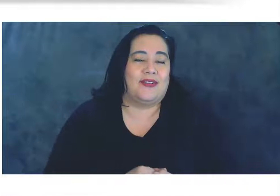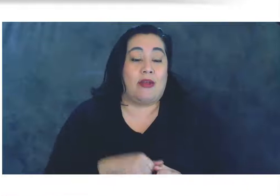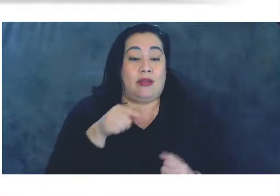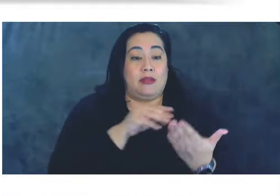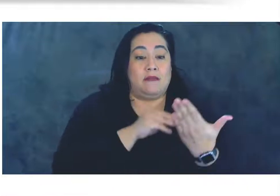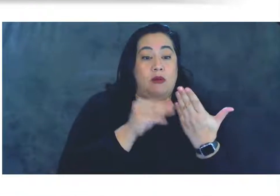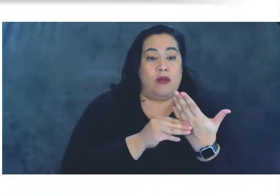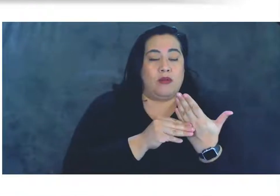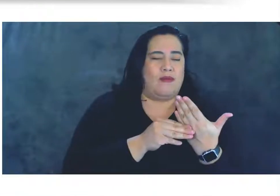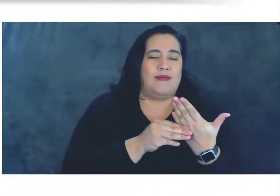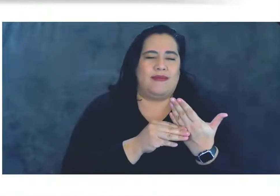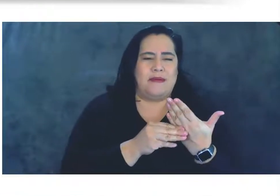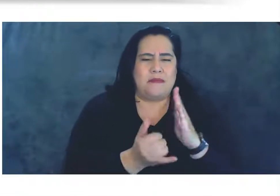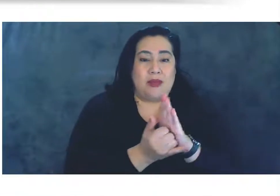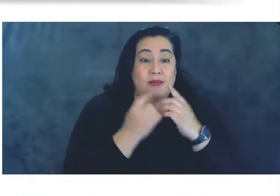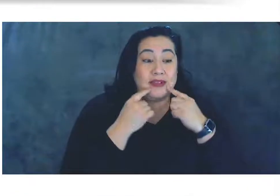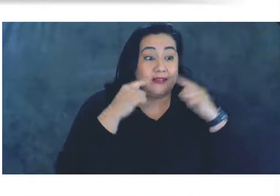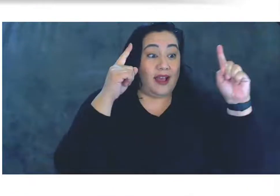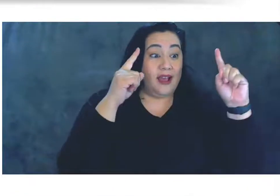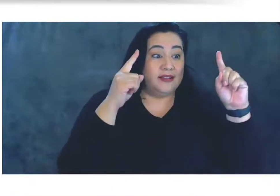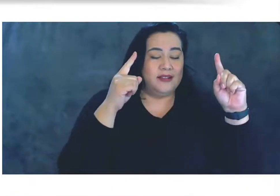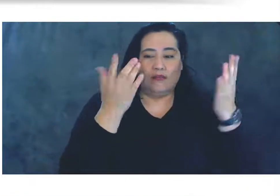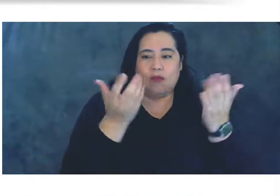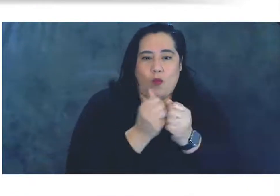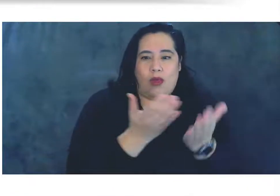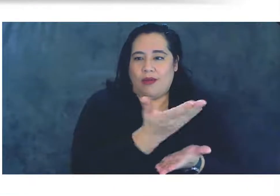El módulo no es un éxito sin su participación.